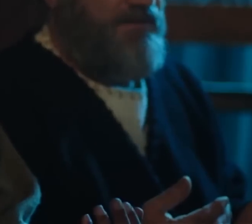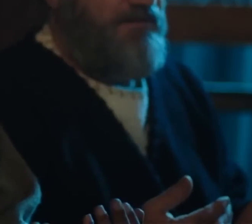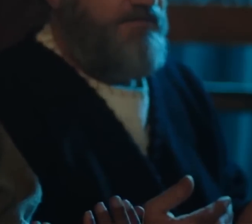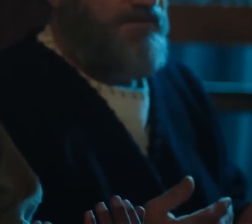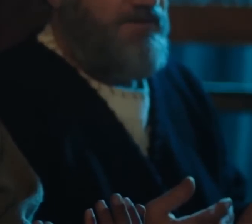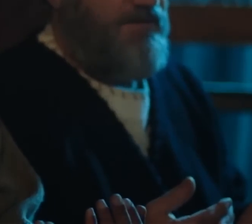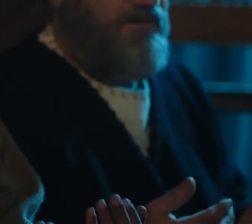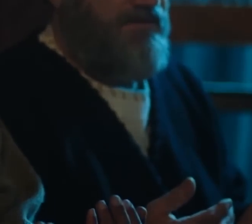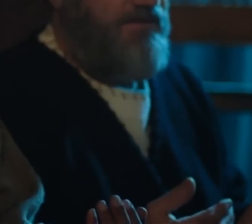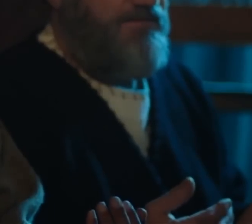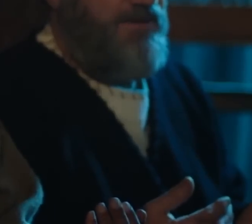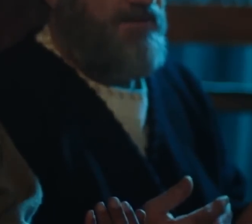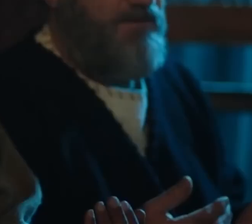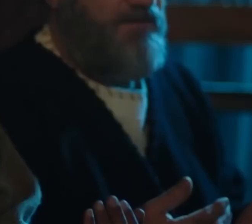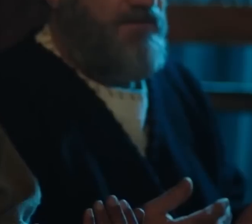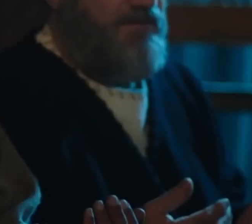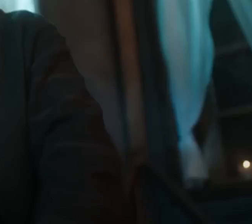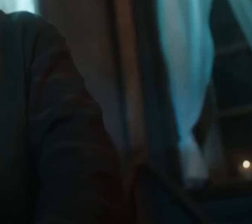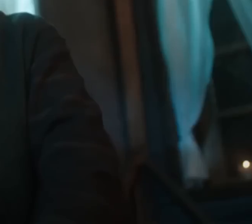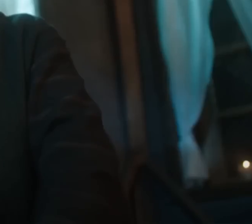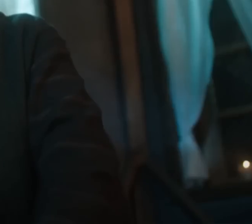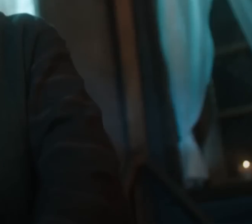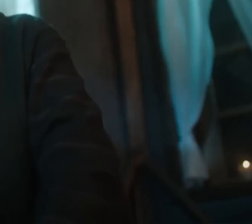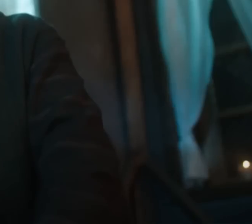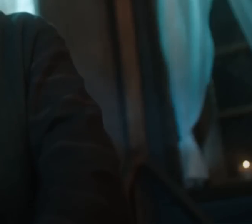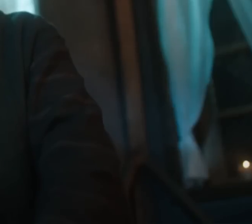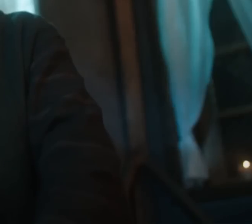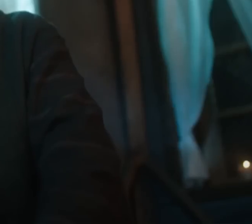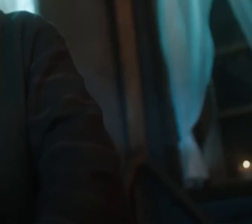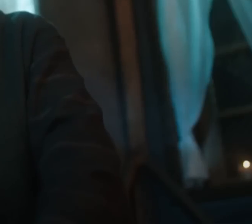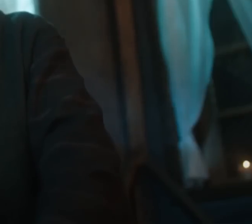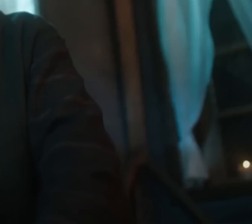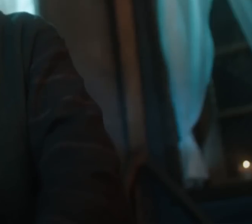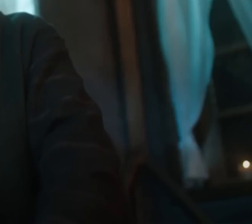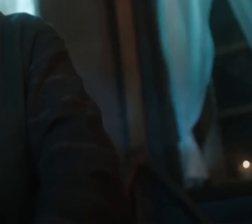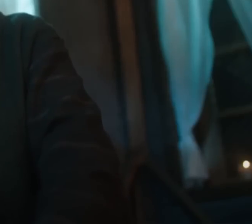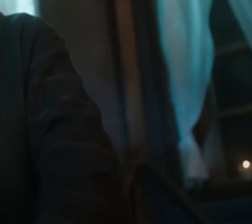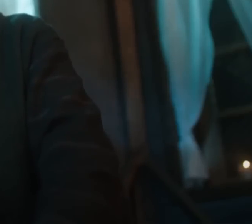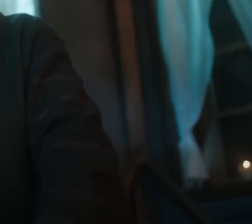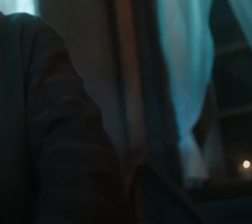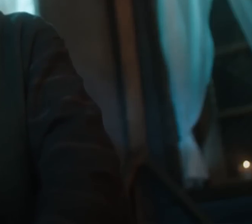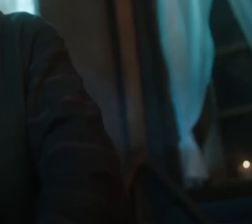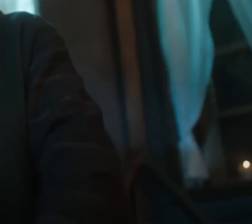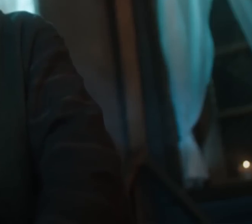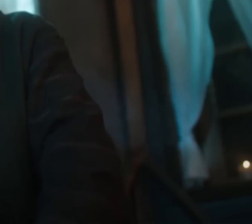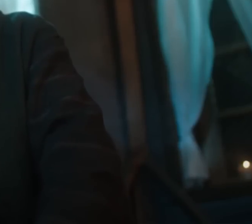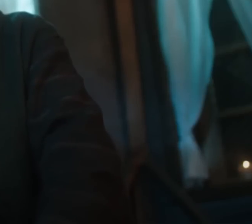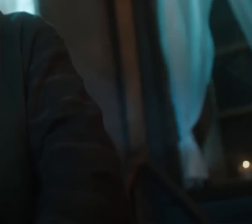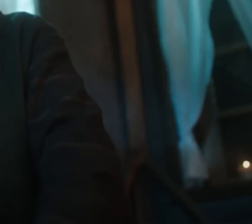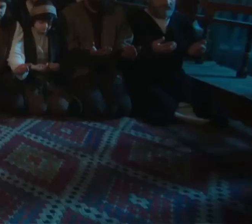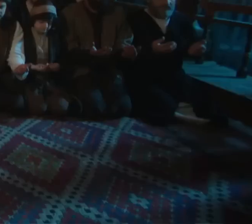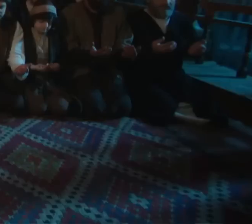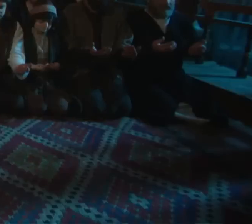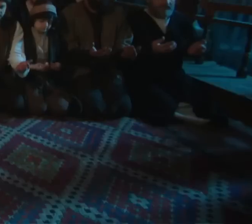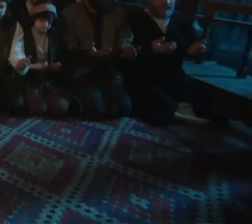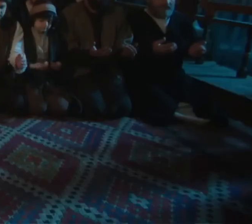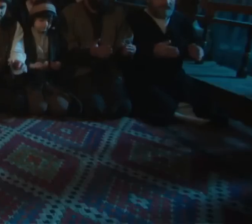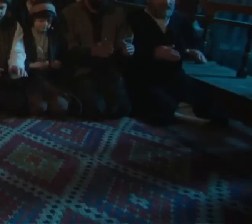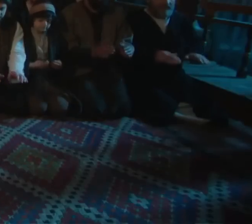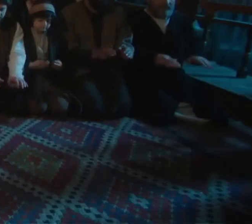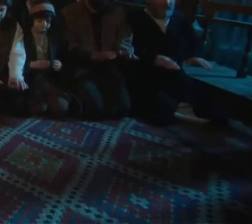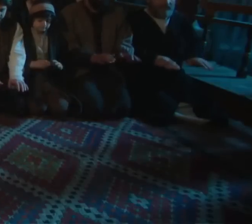"Verhamna, ente Mevlana fen'surna ale'l kavmi'l kafirin"